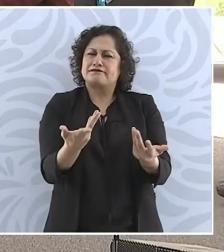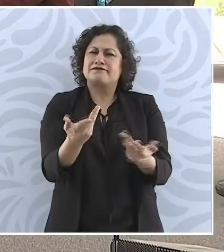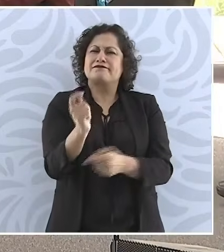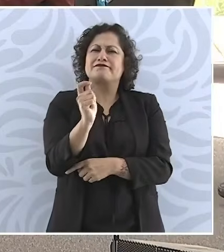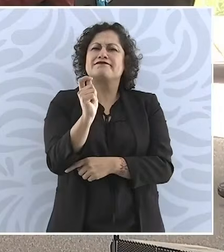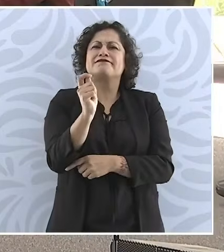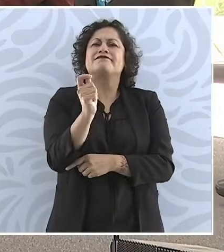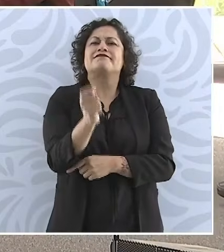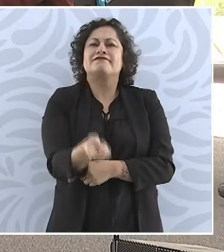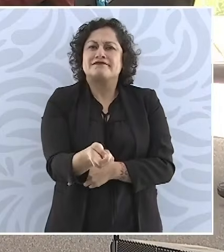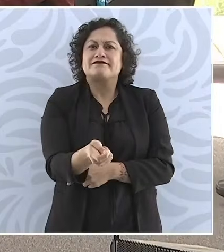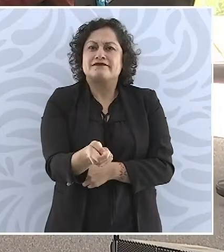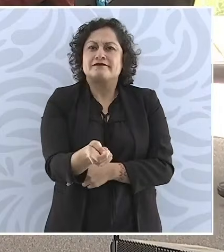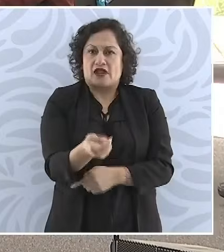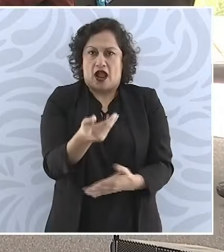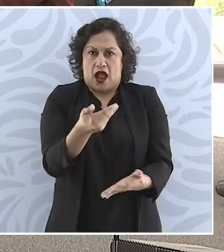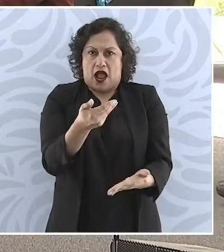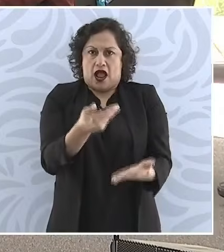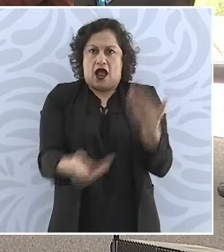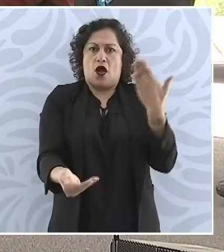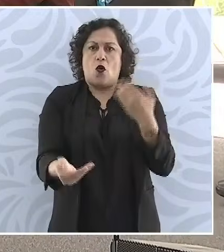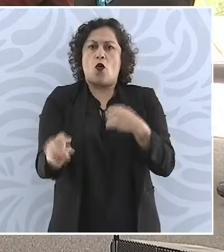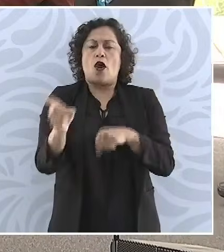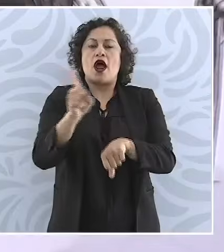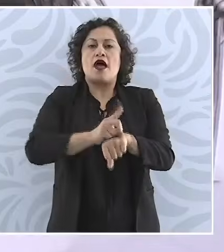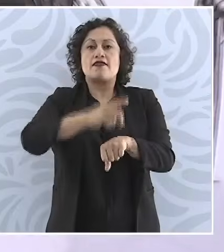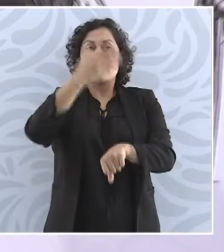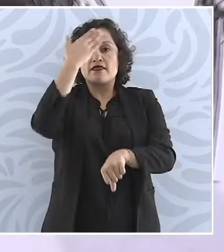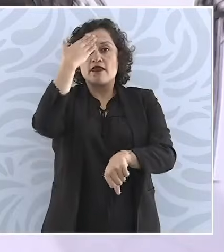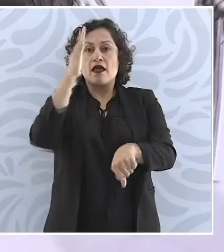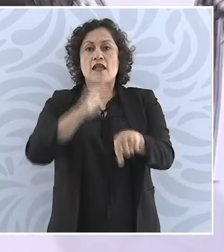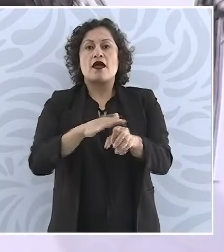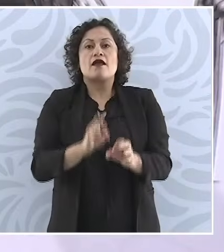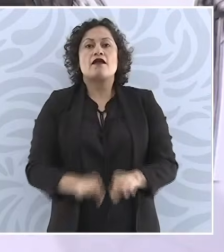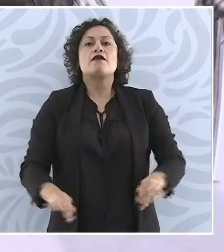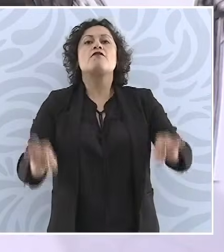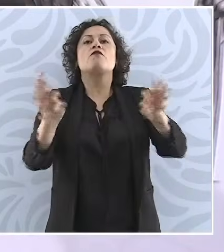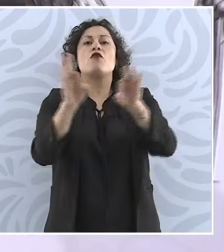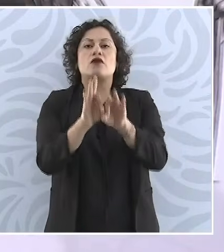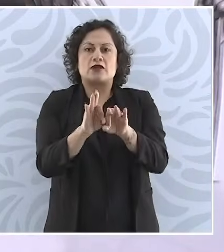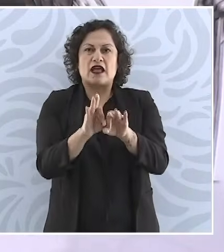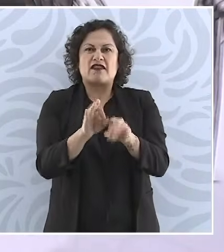en esta hora solemne qué es lo que ha quedado en nuestro país de esos millones y millones de